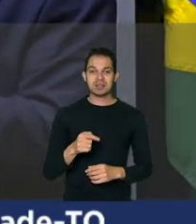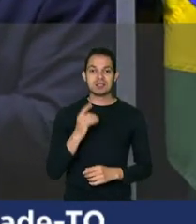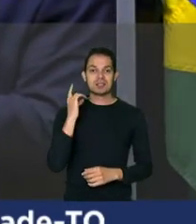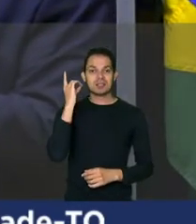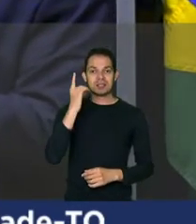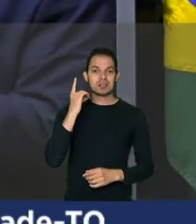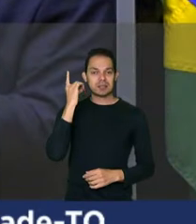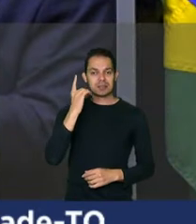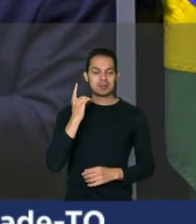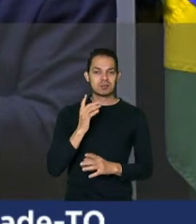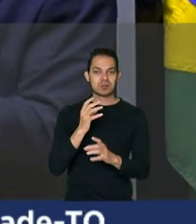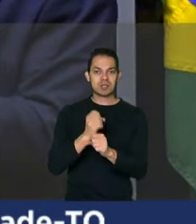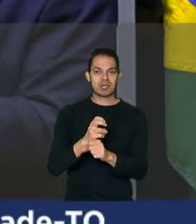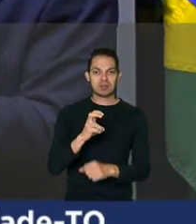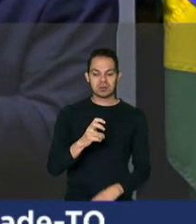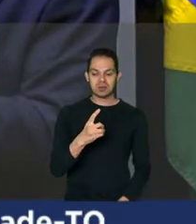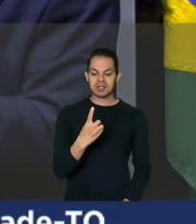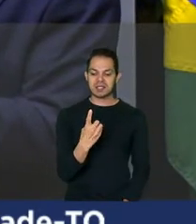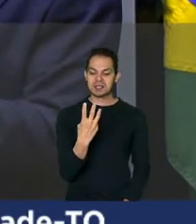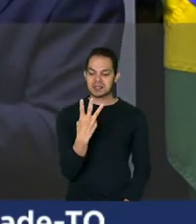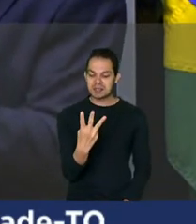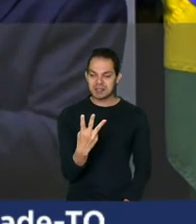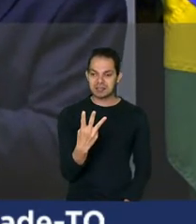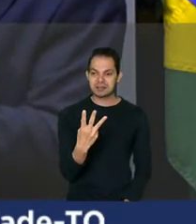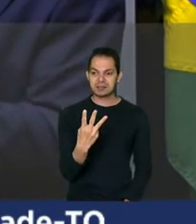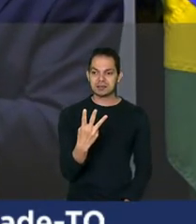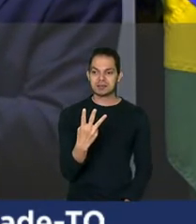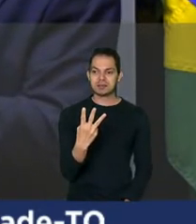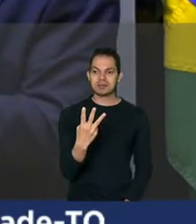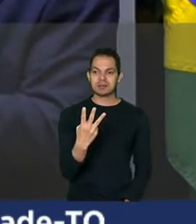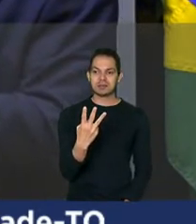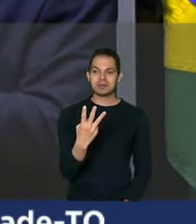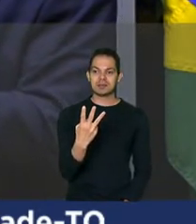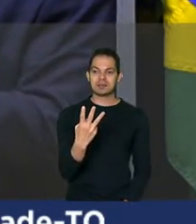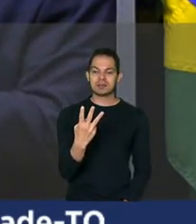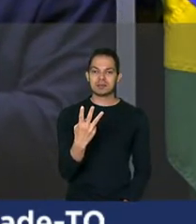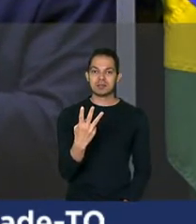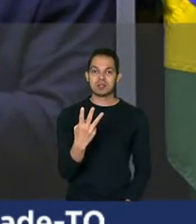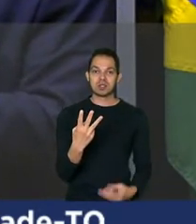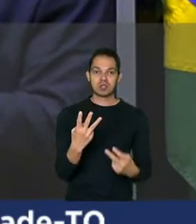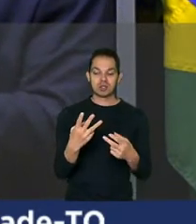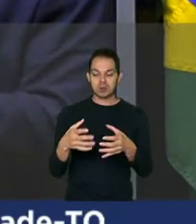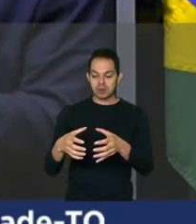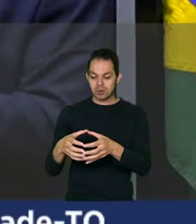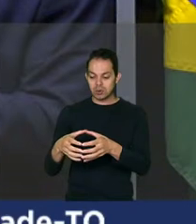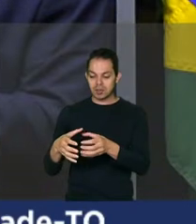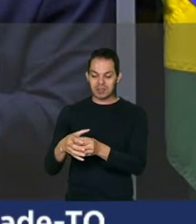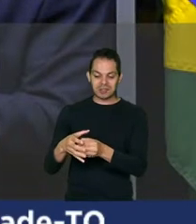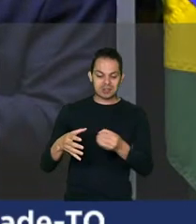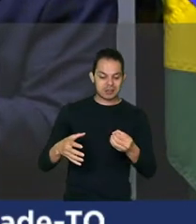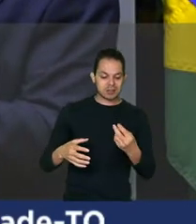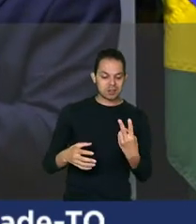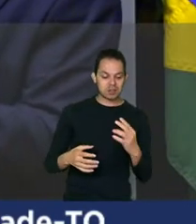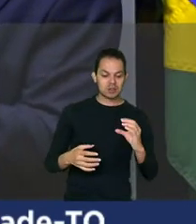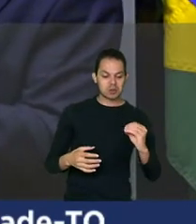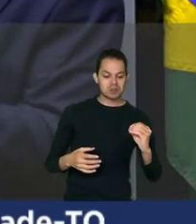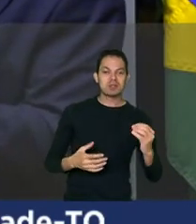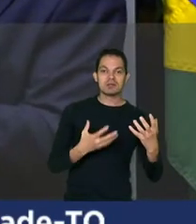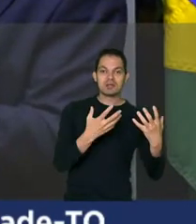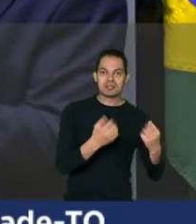É LAMENTÁVEL QUE ESSE PARLAMENTO, COM 513 HOMENS DE PALETÓE GRAVATA, MAIS DE 200 DELES ACEITARAM A JOGATINA NO